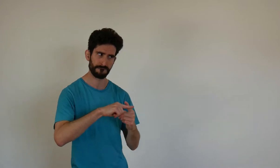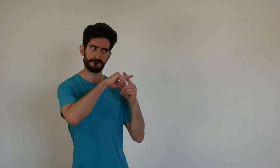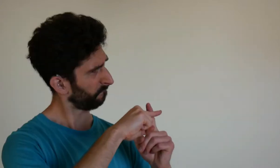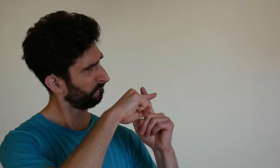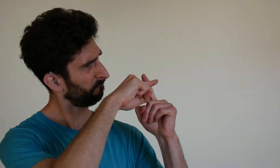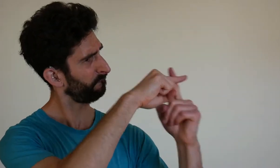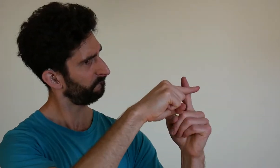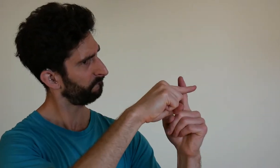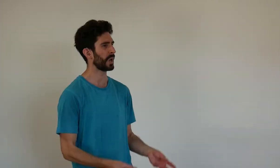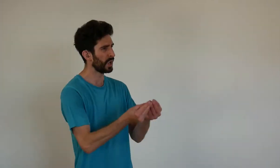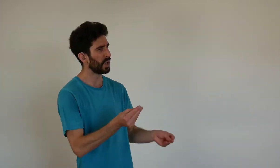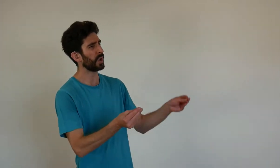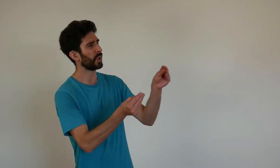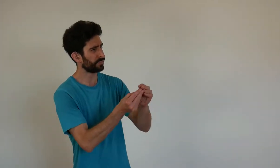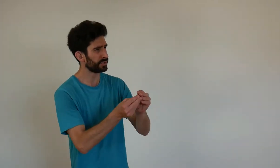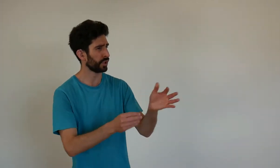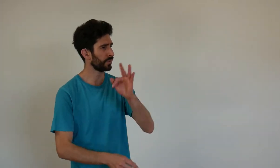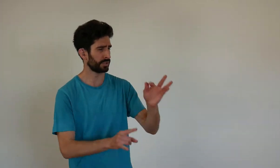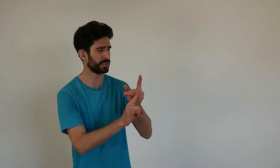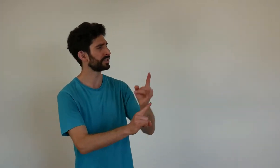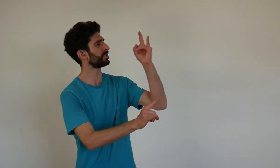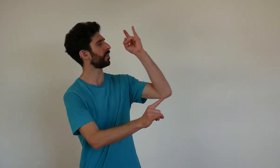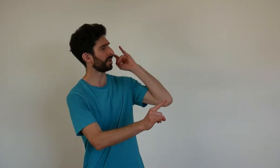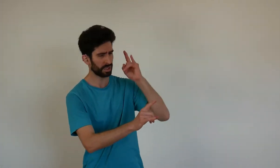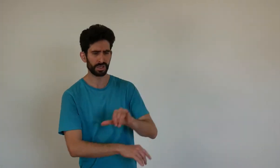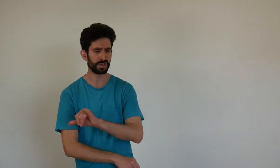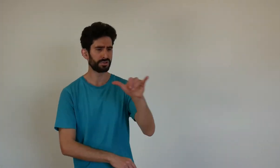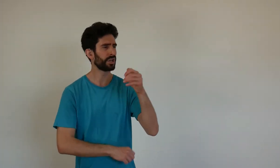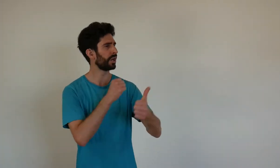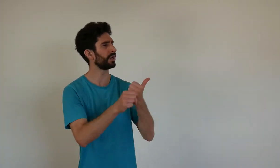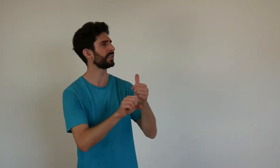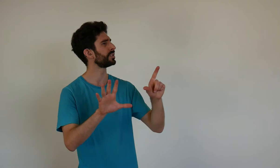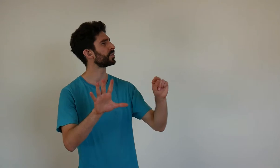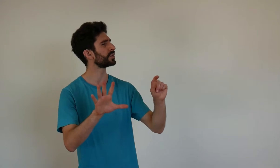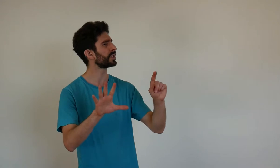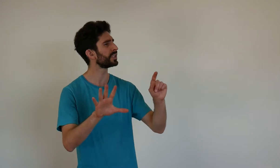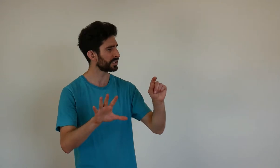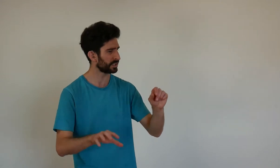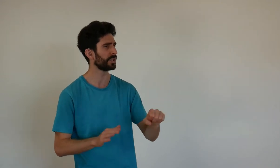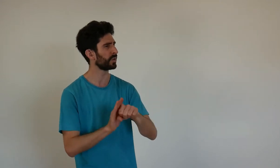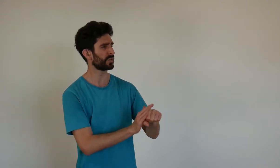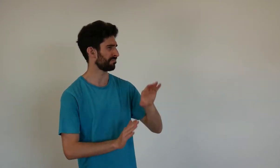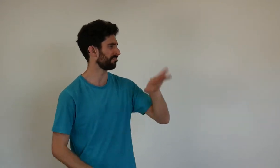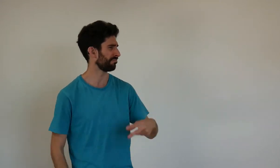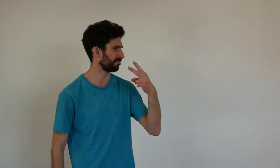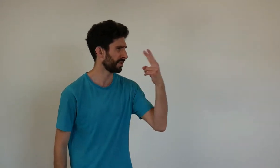Soyons positifs ! En plus, en France jusque dans les années 70, être gaucher était mal vu.